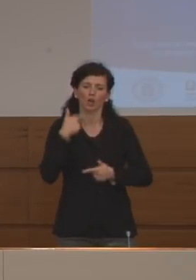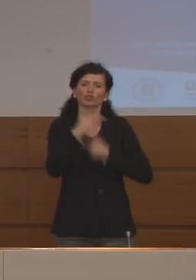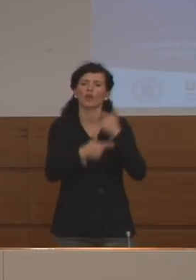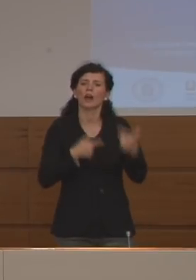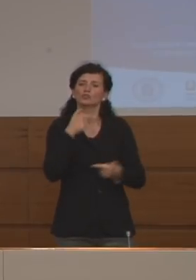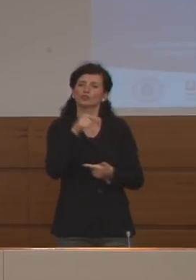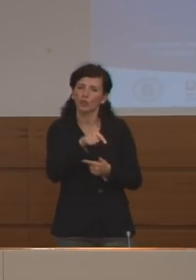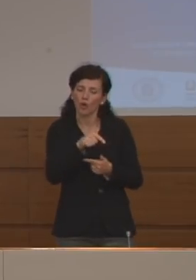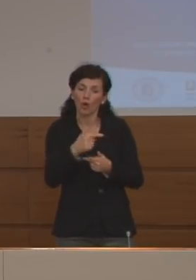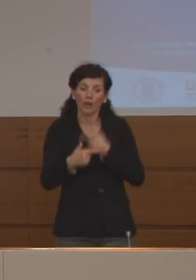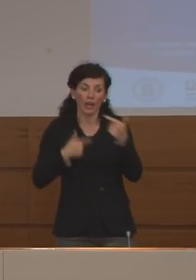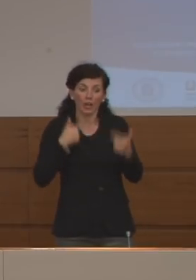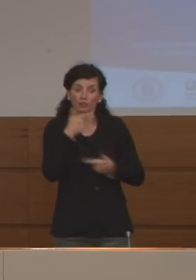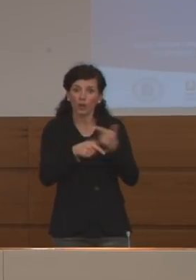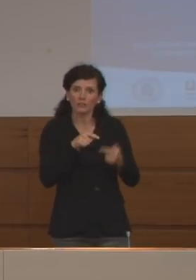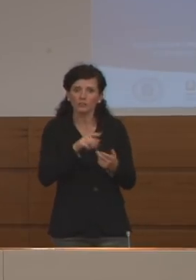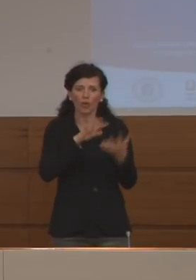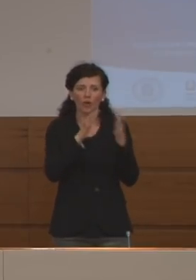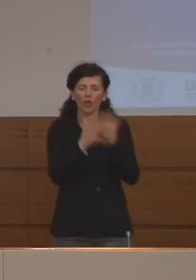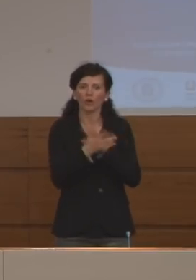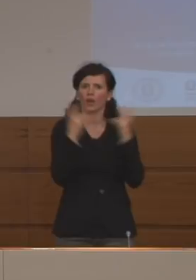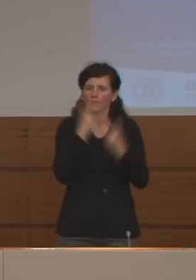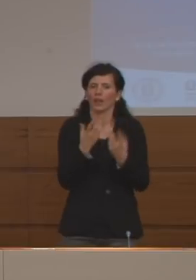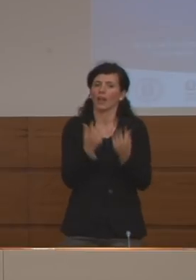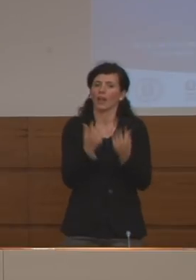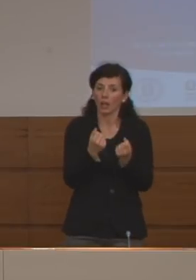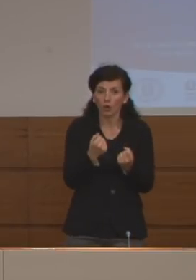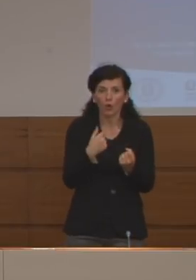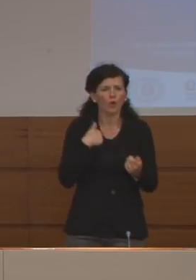immediatamente in azioni concrete, nell'acquisto dei dispositivi di